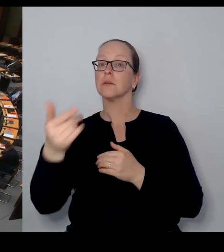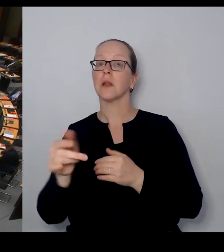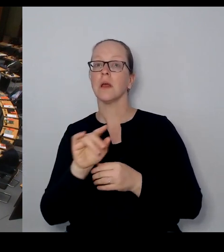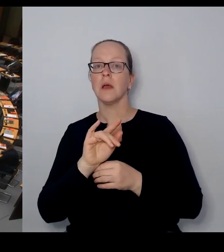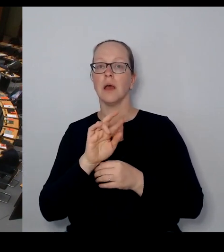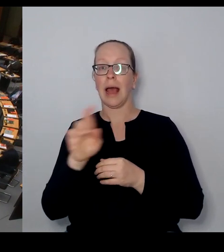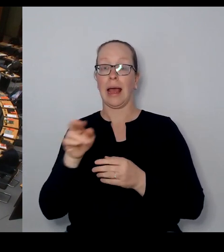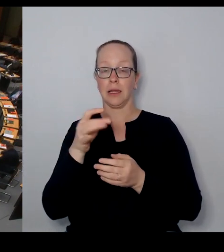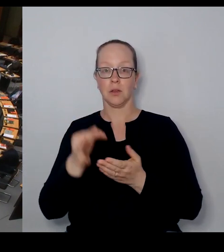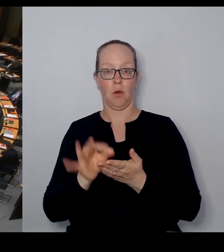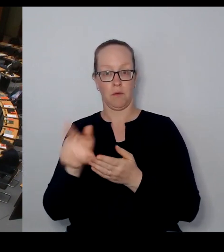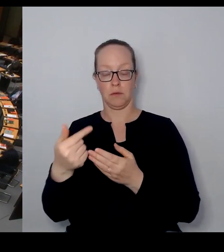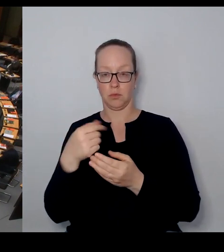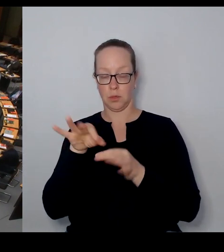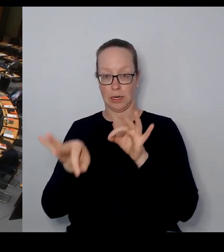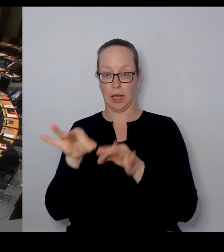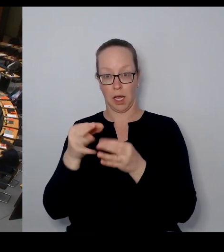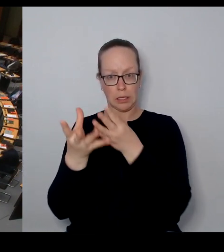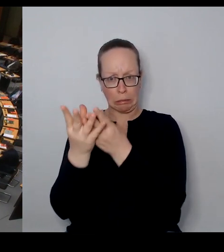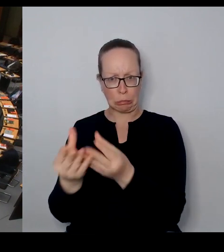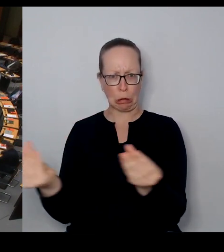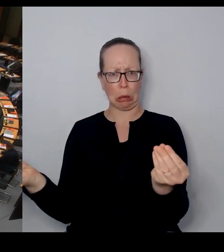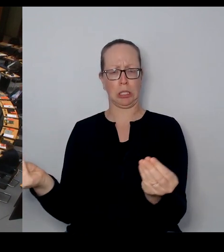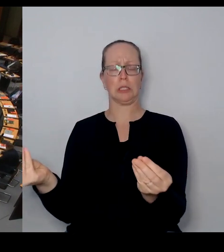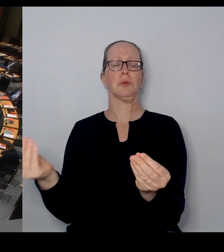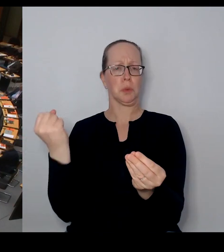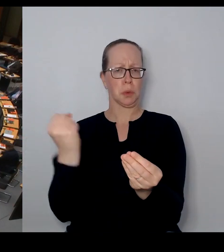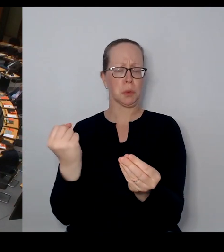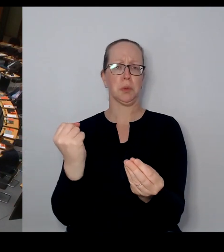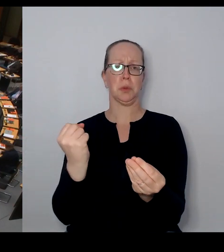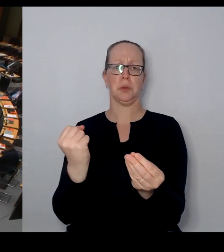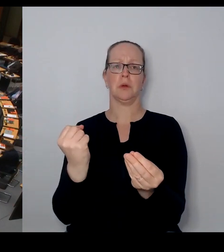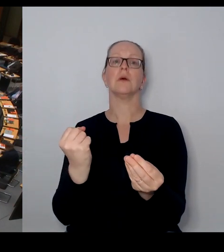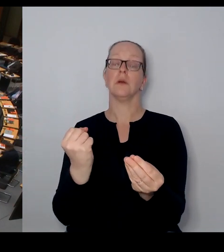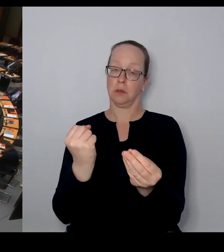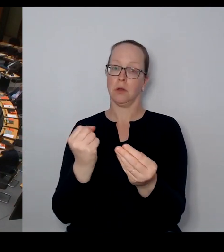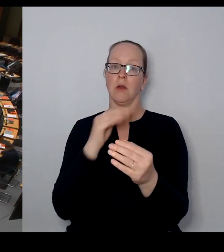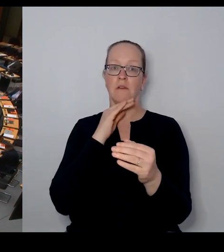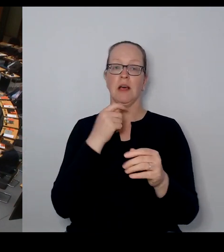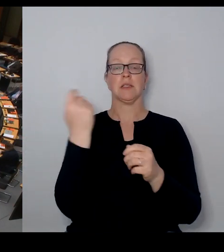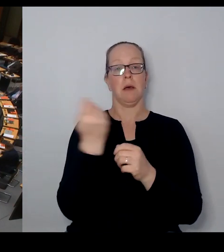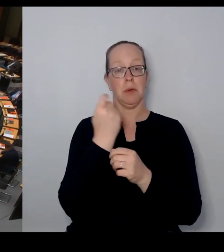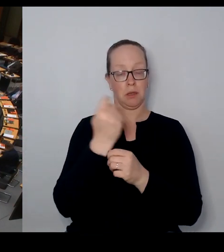da mehr für die Schwalmstadt und auch in der Umfeld für die Entsiegelung machen würden. Wie stehen Sie denn zu Entsiegelung?